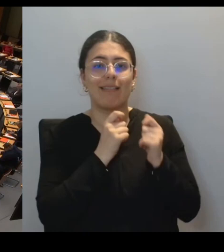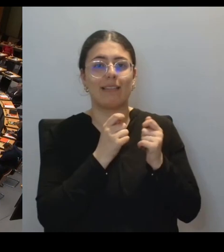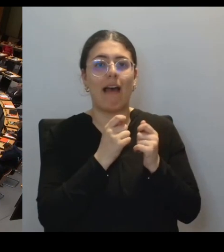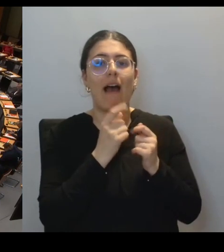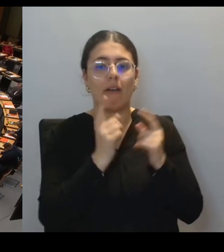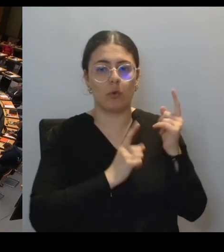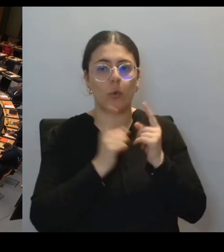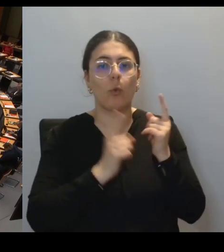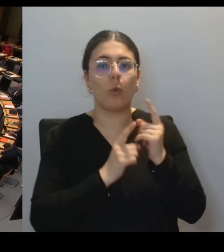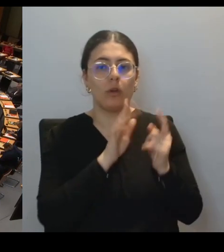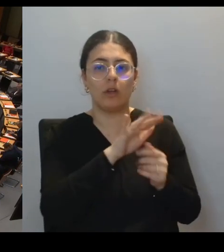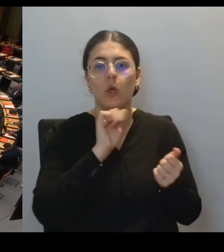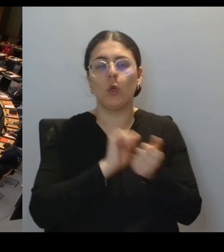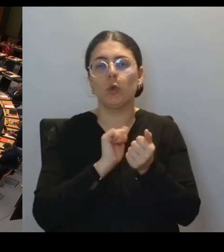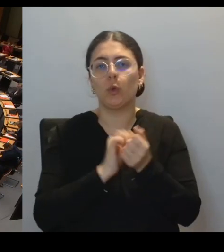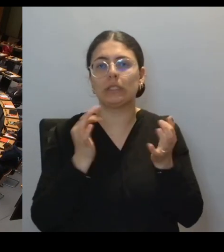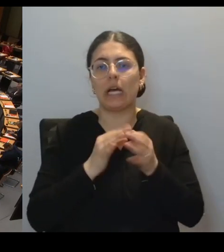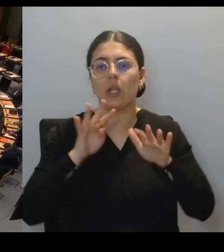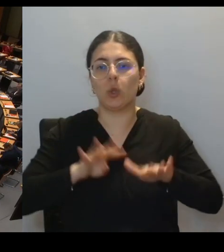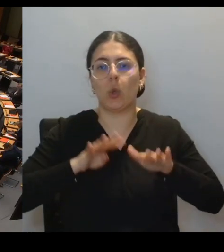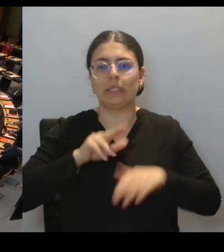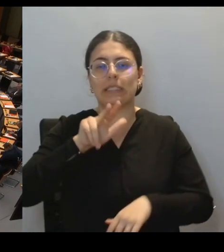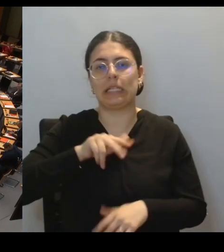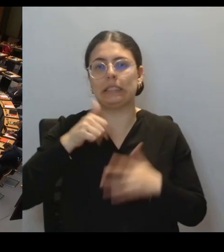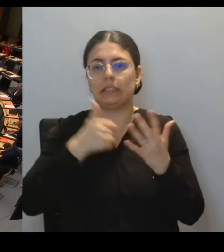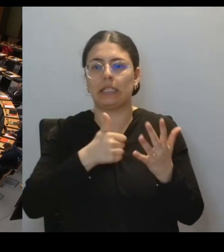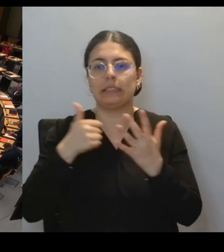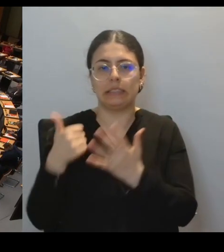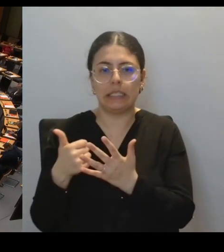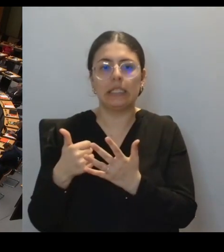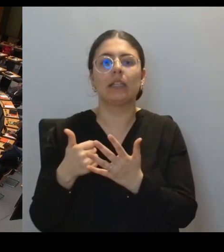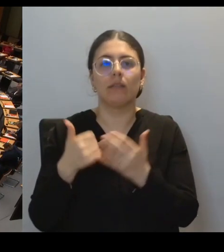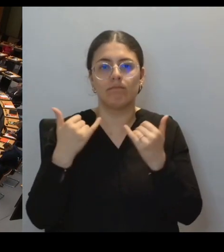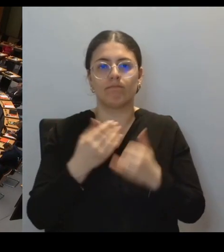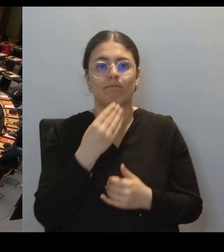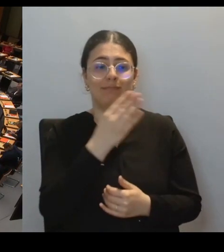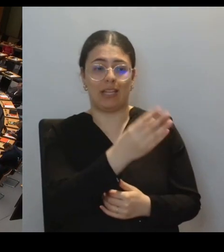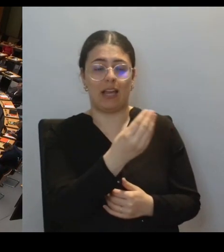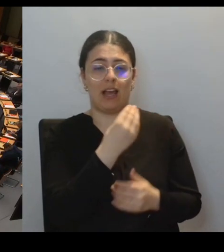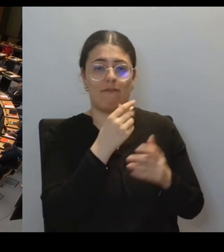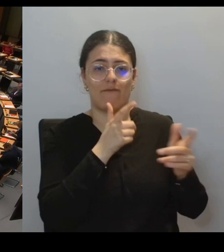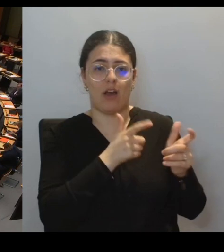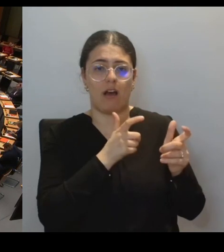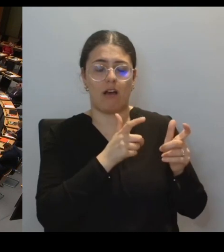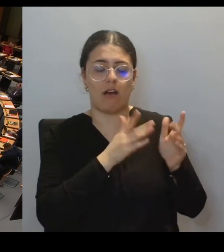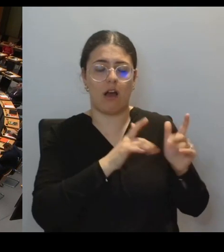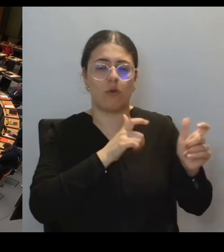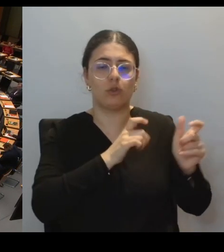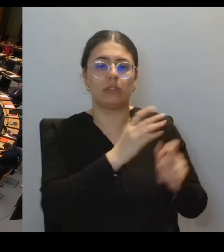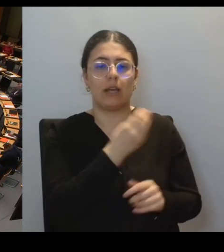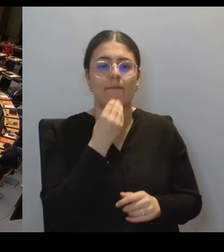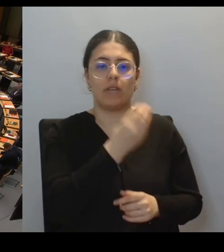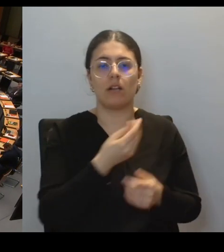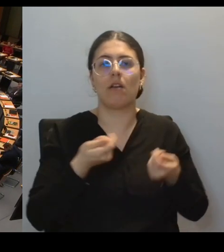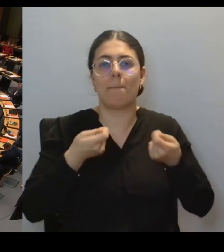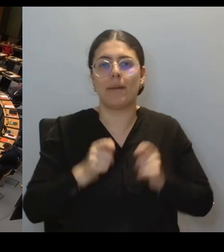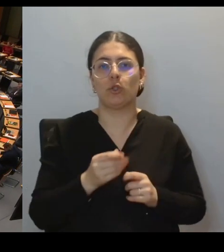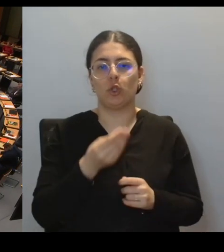empfiehlt der Fachausschuss gemäß der Beschlussempfehlung auf Drucksache 19/15 17 mehrheitlich gegen die Fraktion Bündnis 90 Die